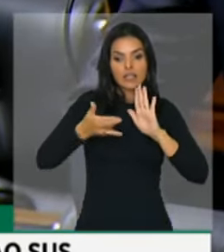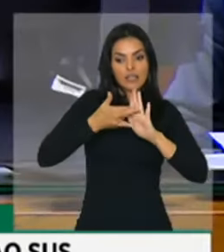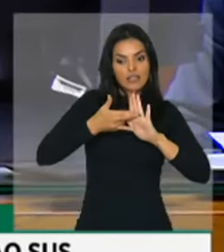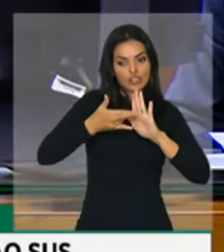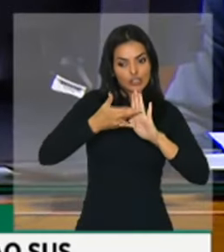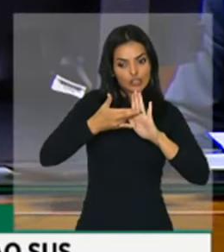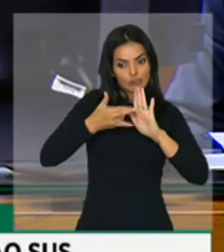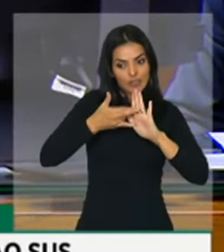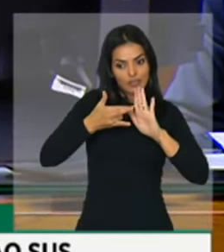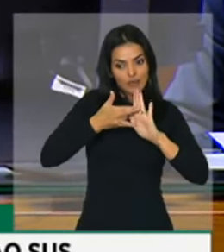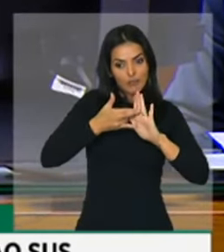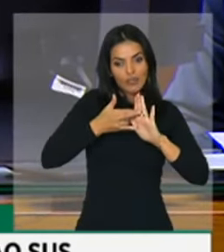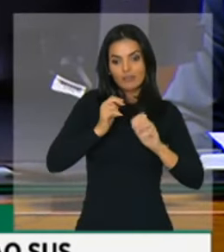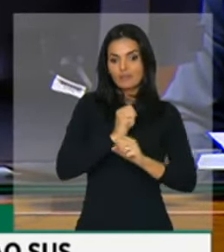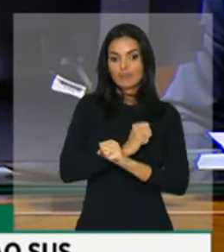TODA OPOSIÇÃO CONCORDE, TODA A SITUAÇÃO CONCORDE, E AÍ O